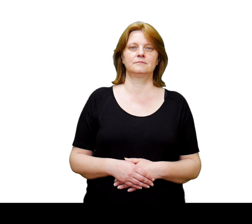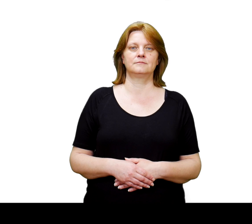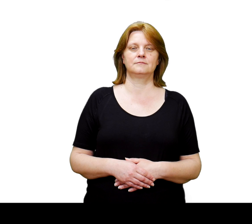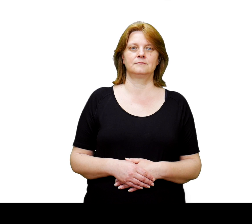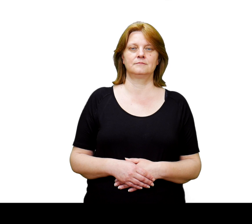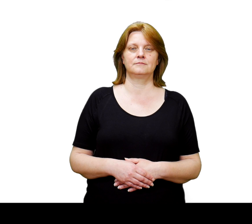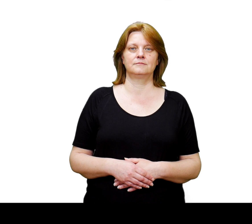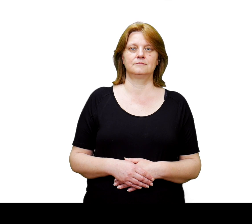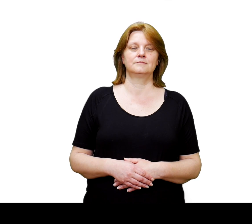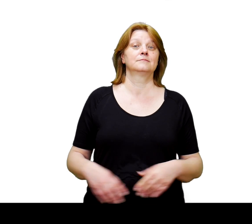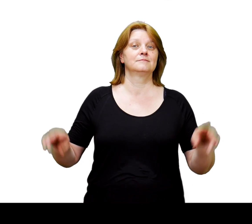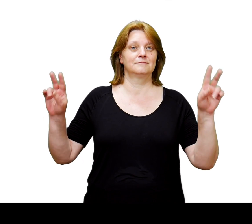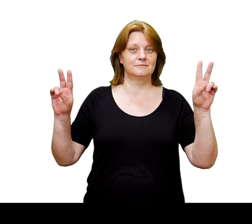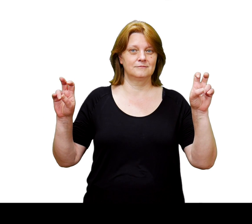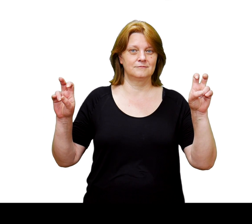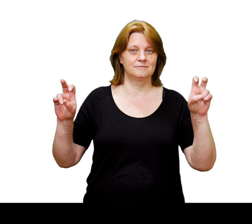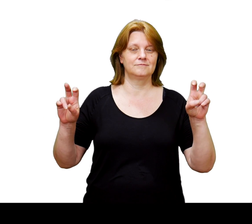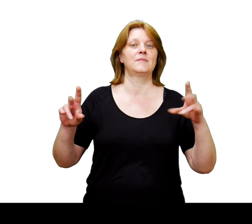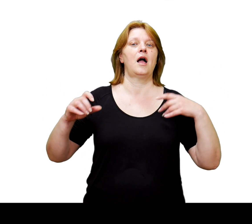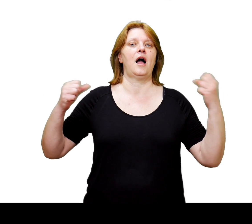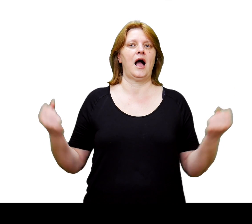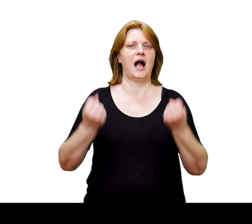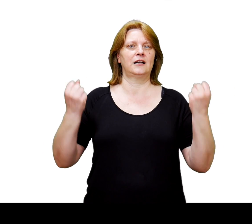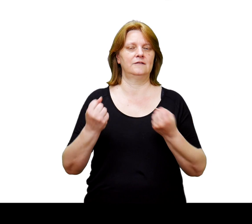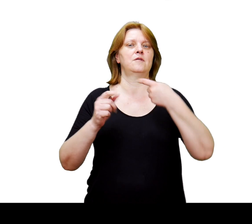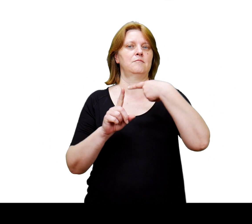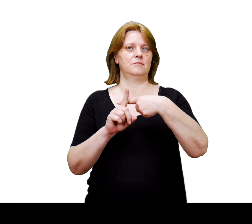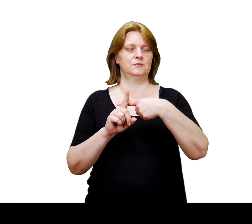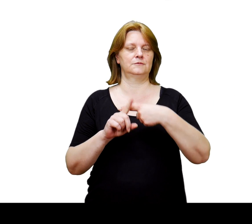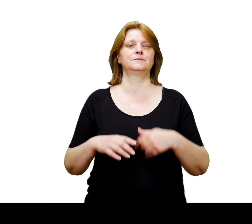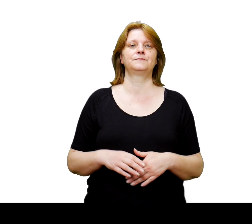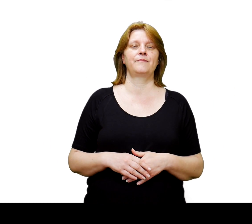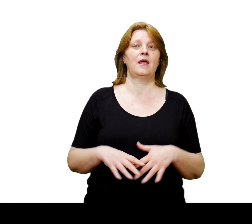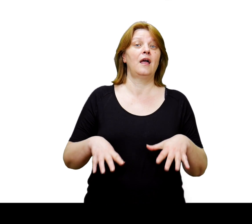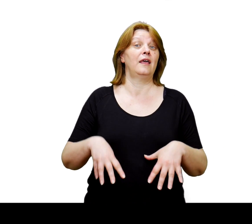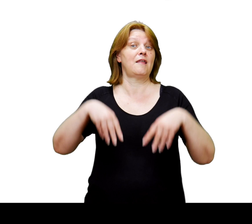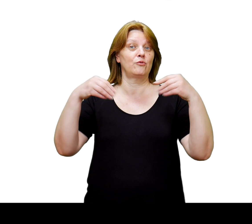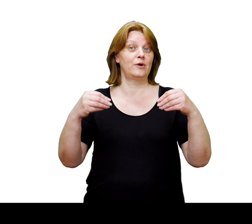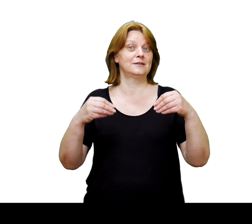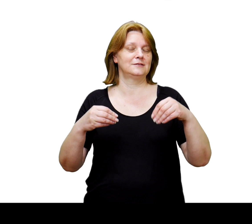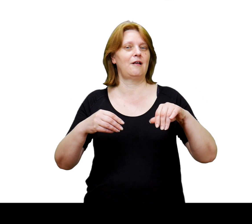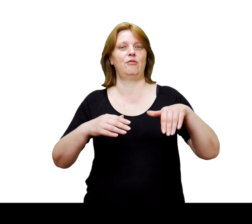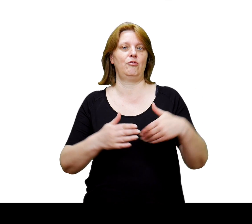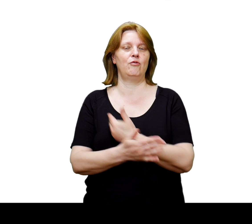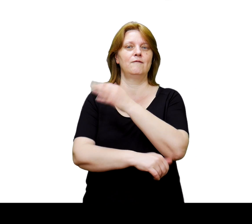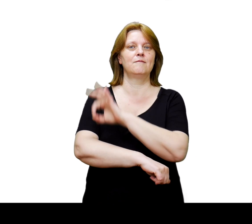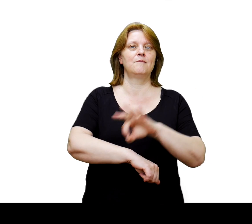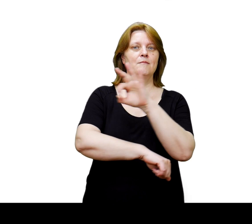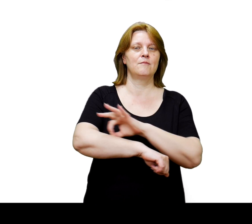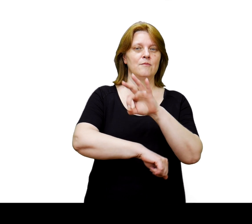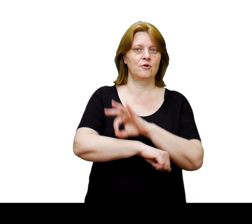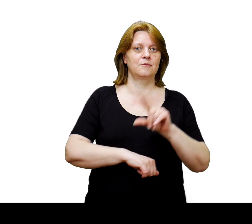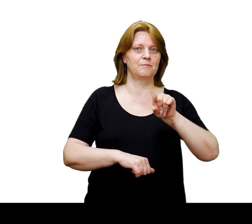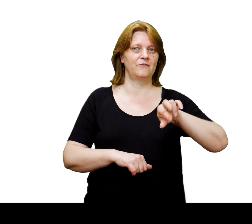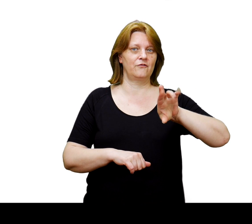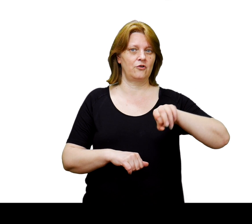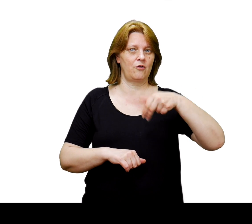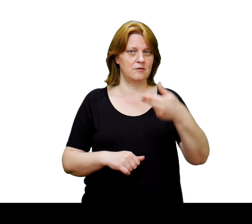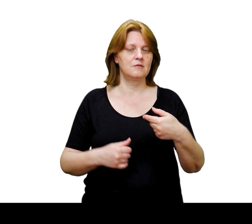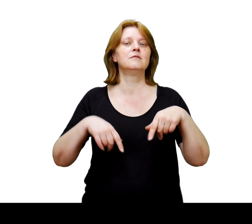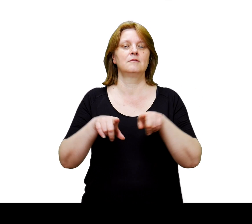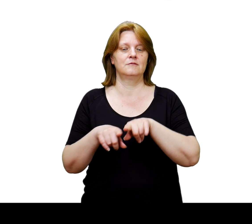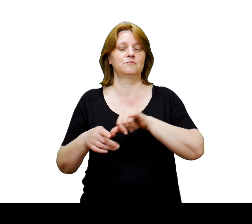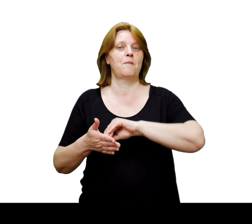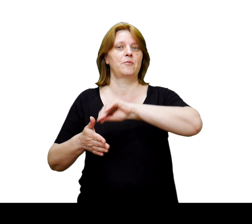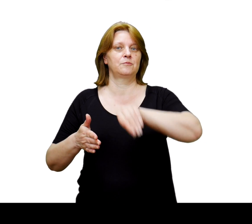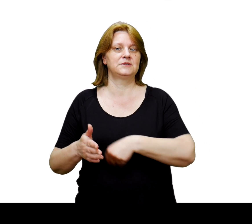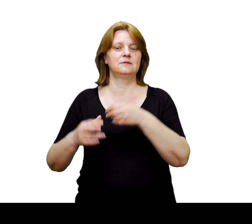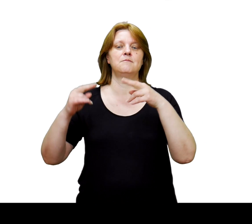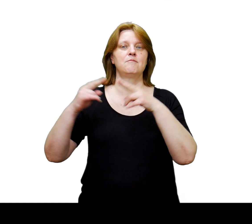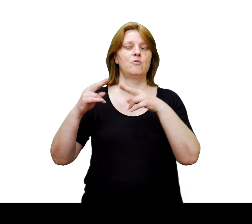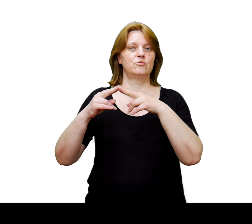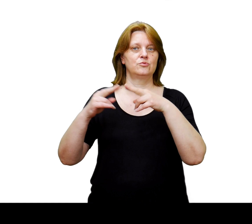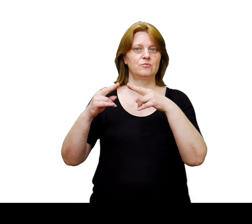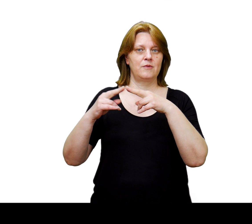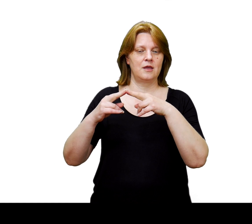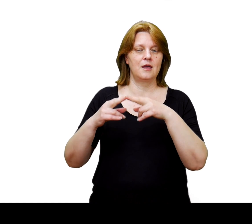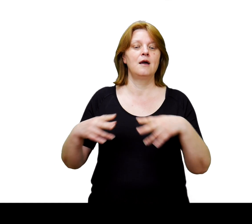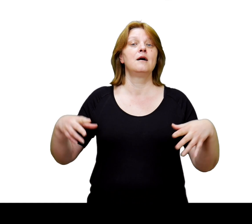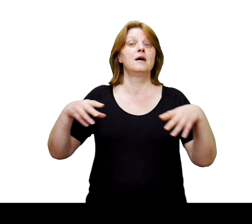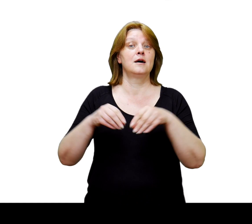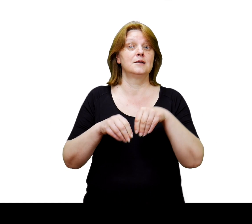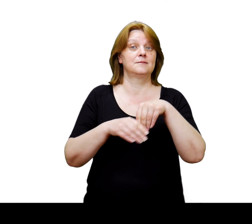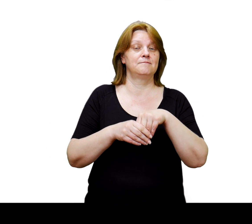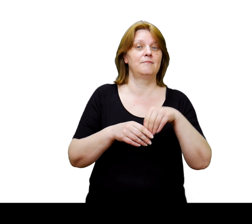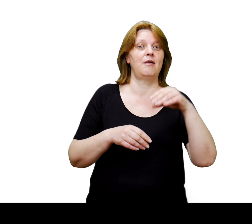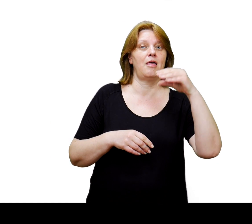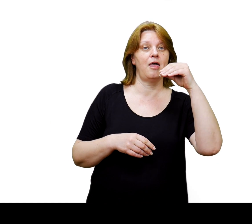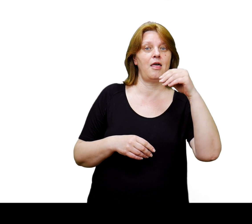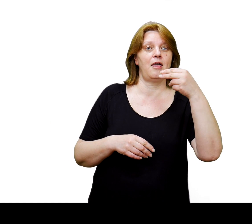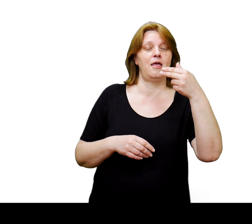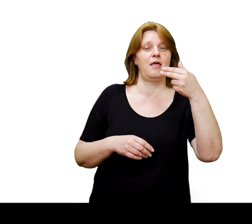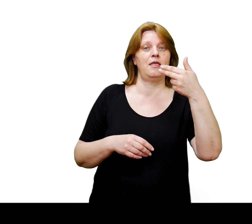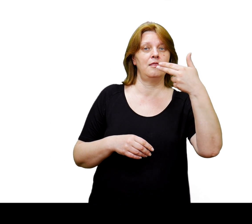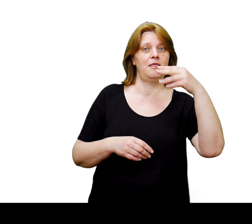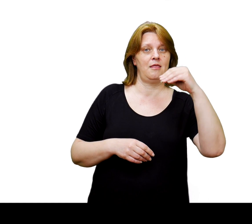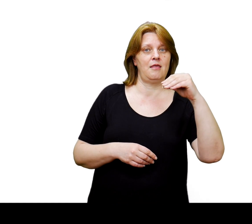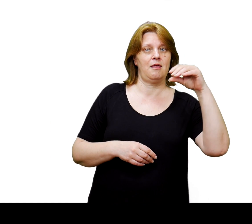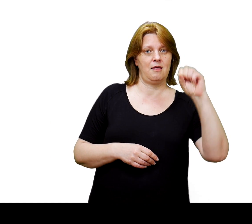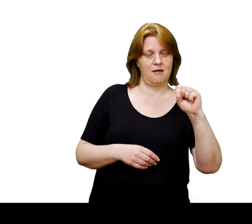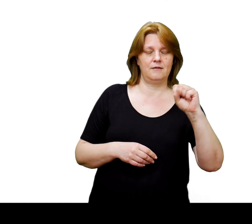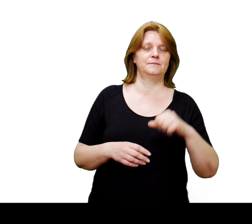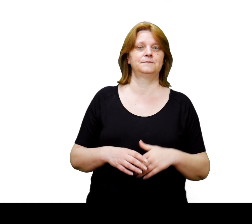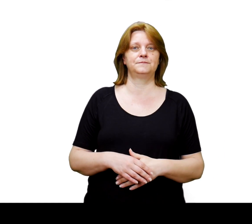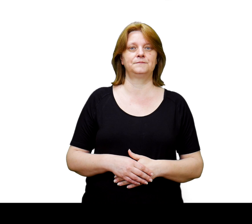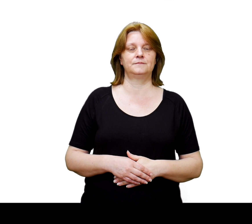„Aktywni Plus” – inauguracja nowego projektu PFRON i podpisanie porozumienia z Eneą